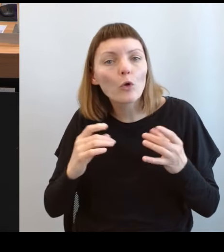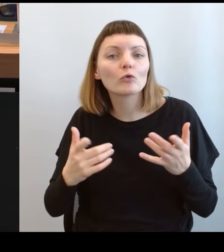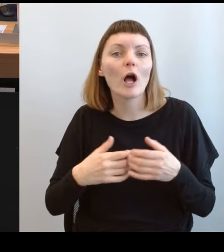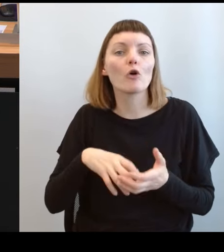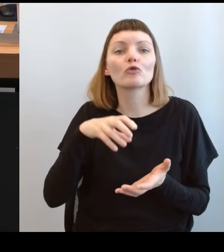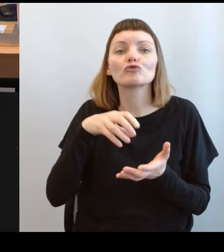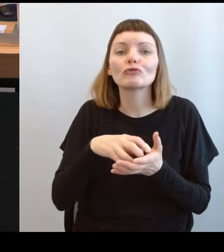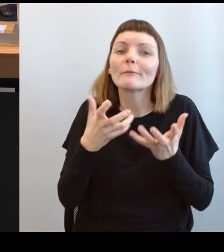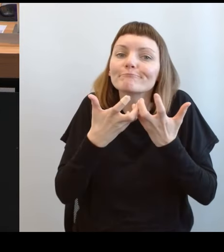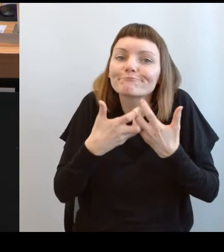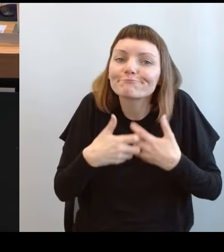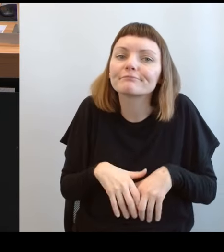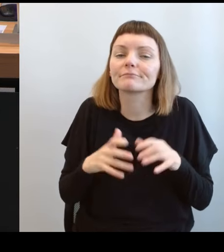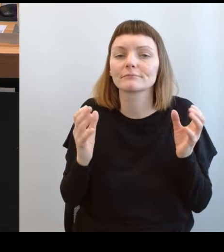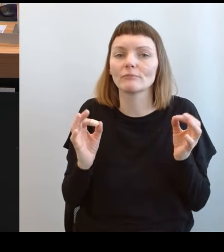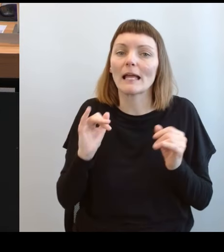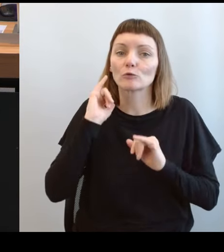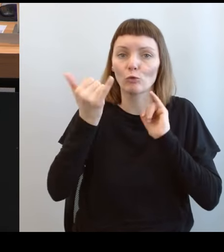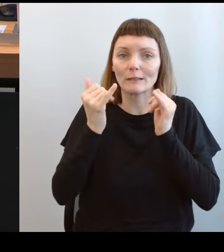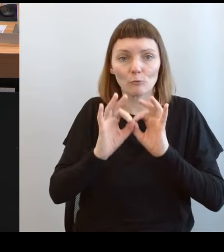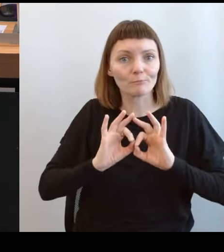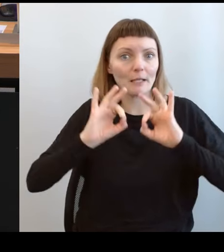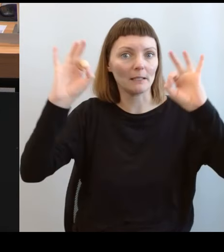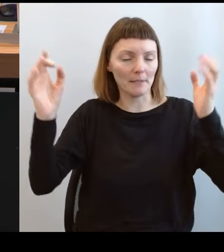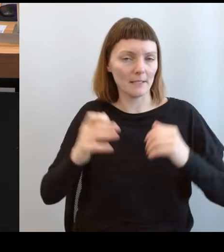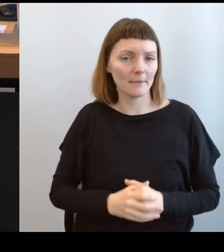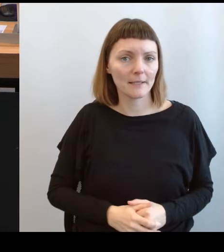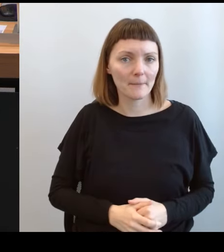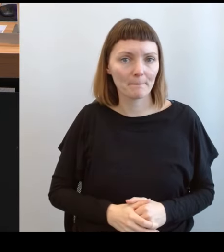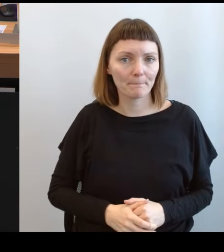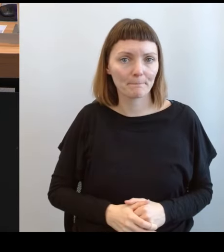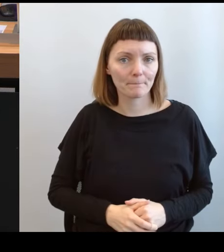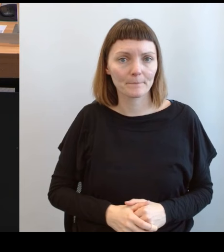Genauso wichtig ist uns Grünen aber auch ein weiterer Punkt: Wenn wir